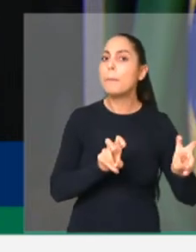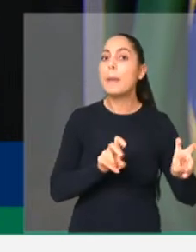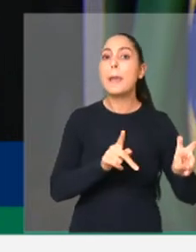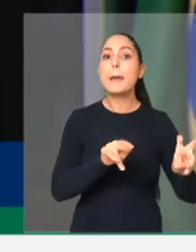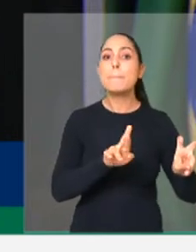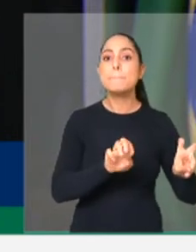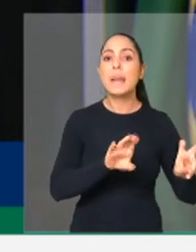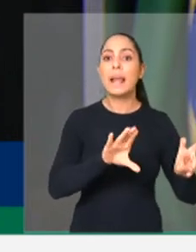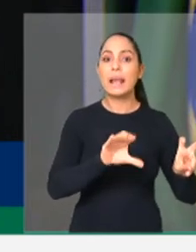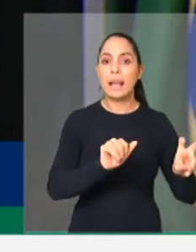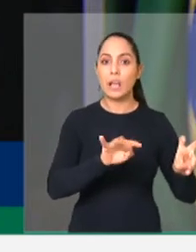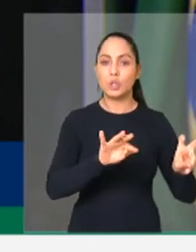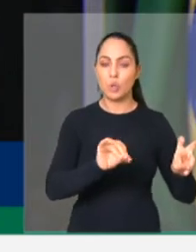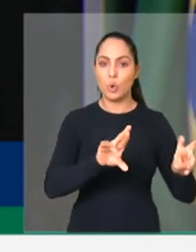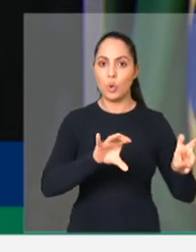INCLUSIVE A DERRUBADA DO VETO